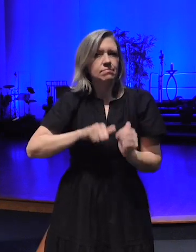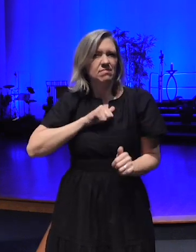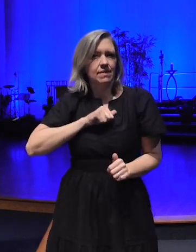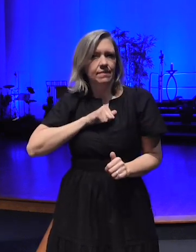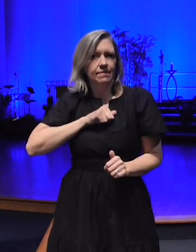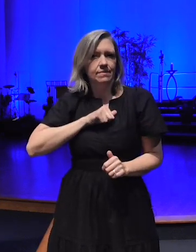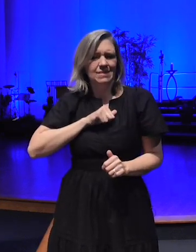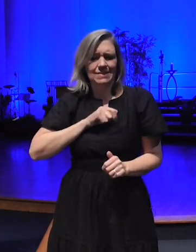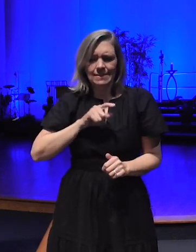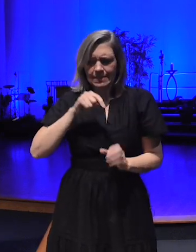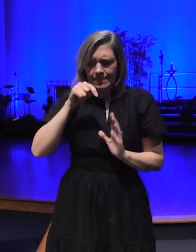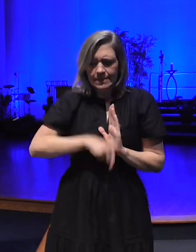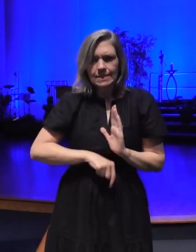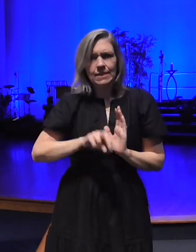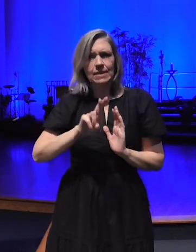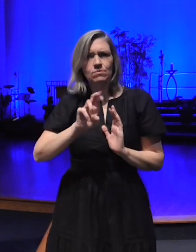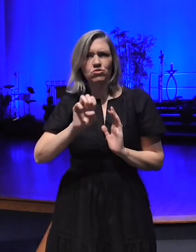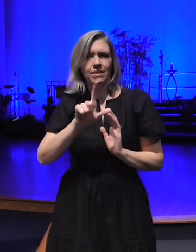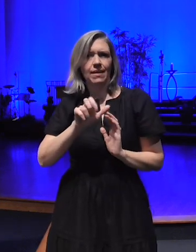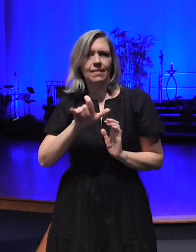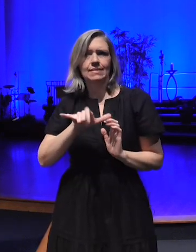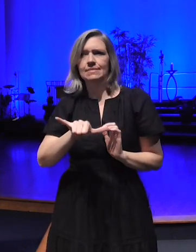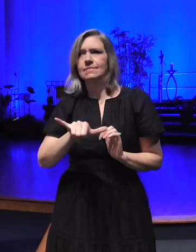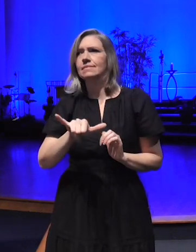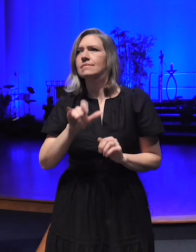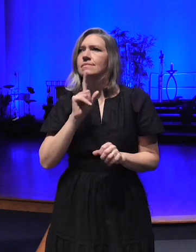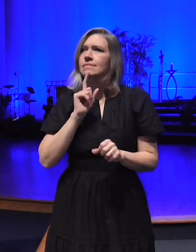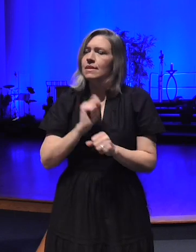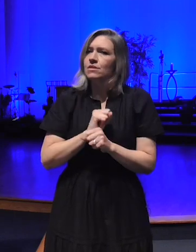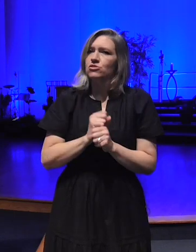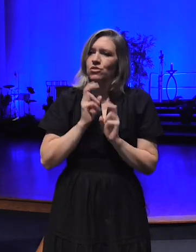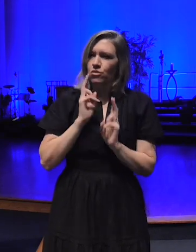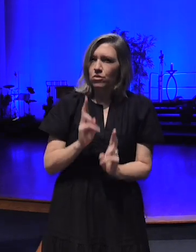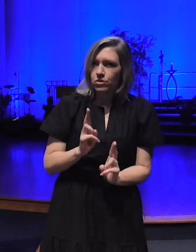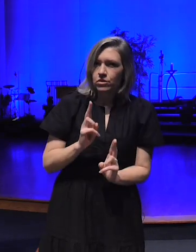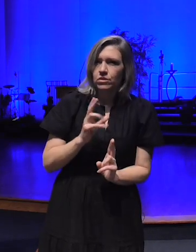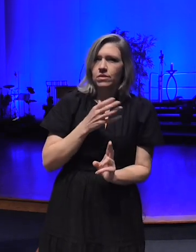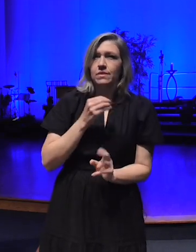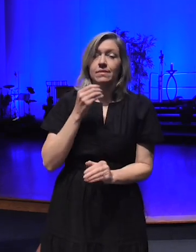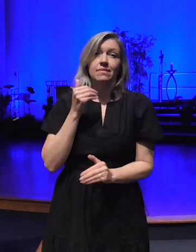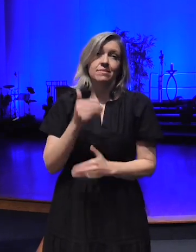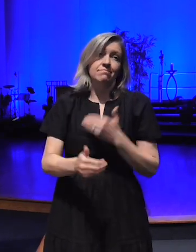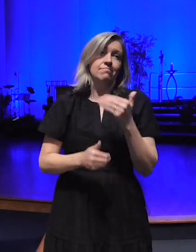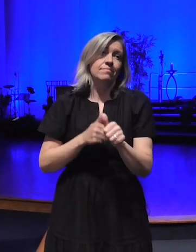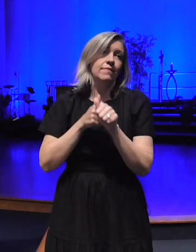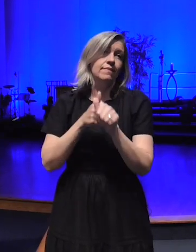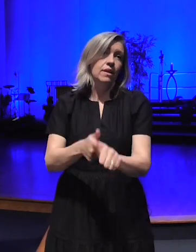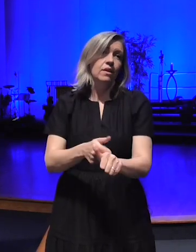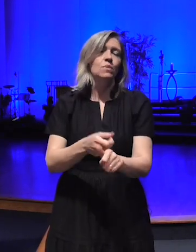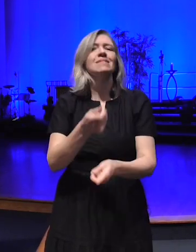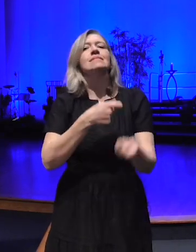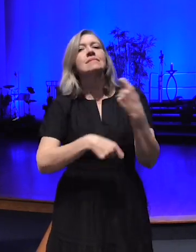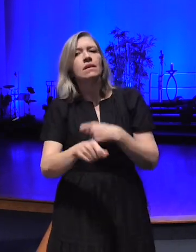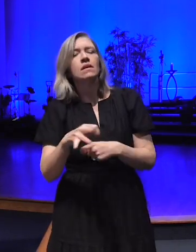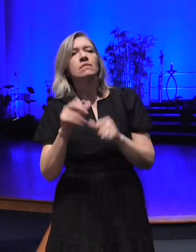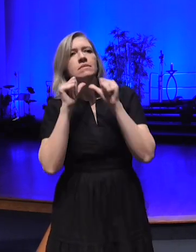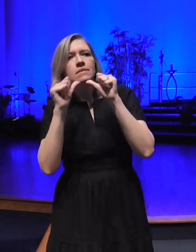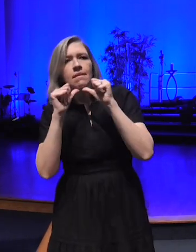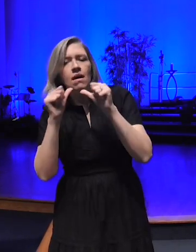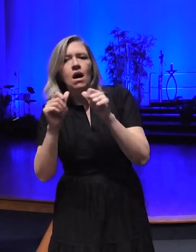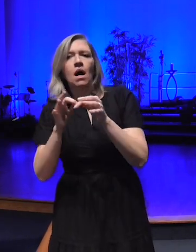a honrarlo y seguirlo en lugar de negarlo. retrasarlo, uno de esos